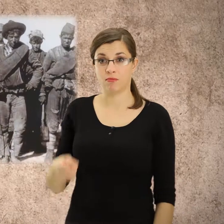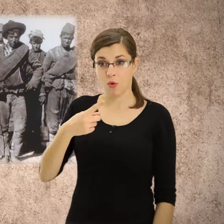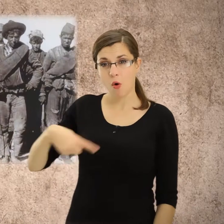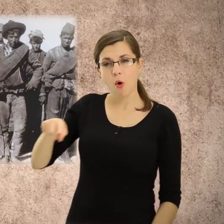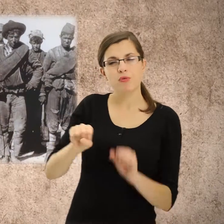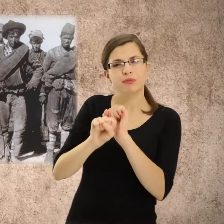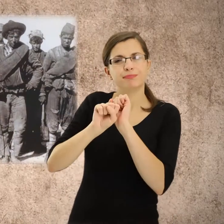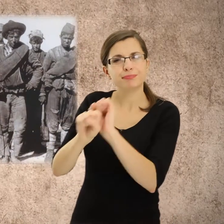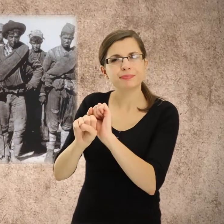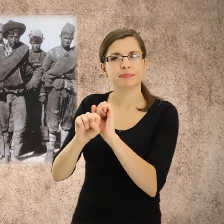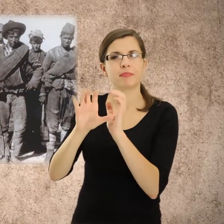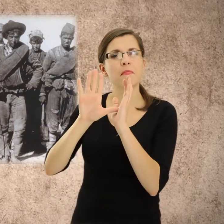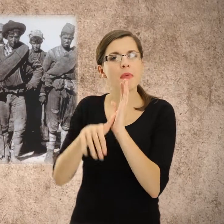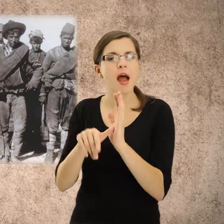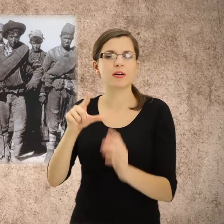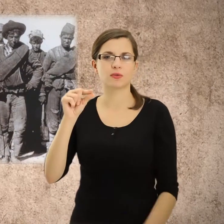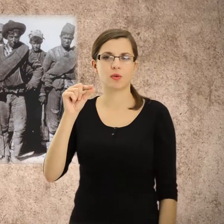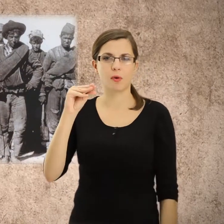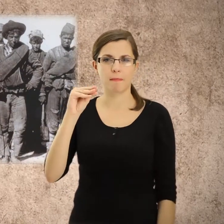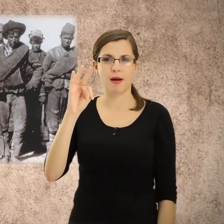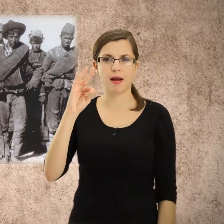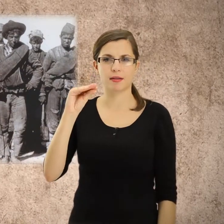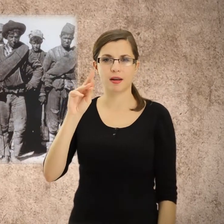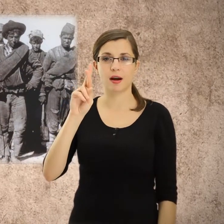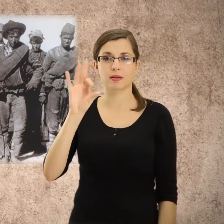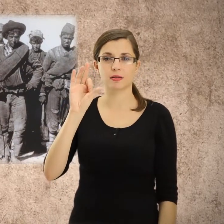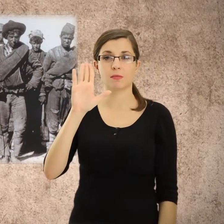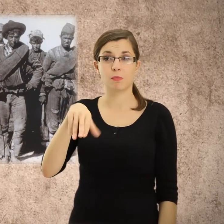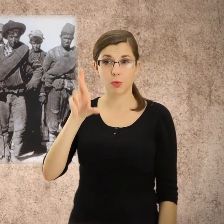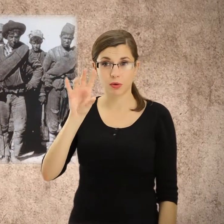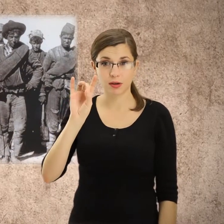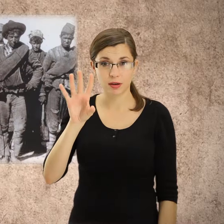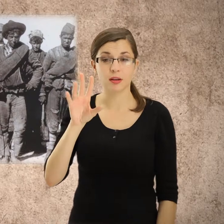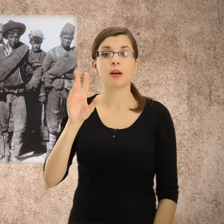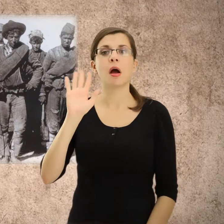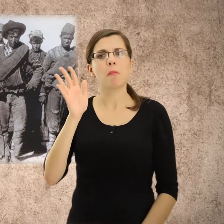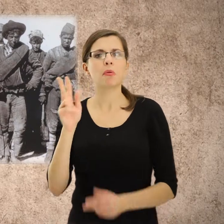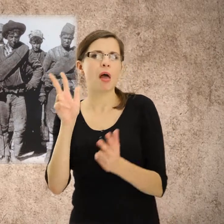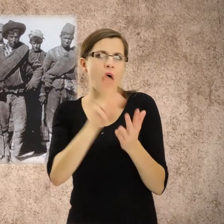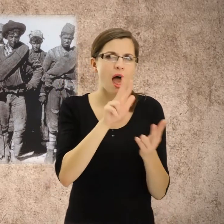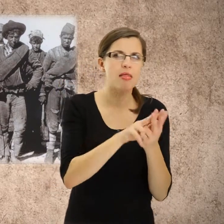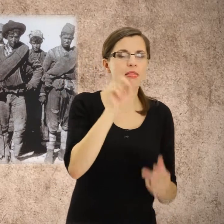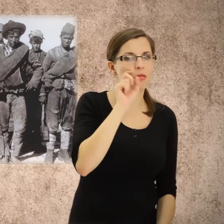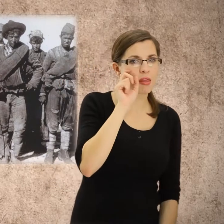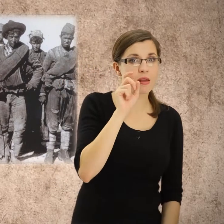która zatrzymała Niemców przed Petersburgiem i zadawała Niemcom straty,